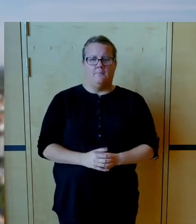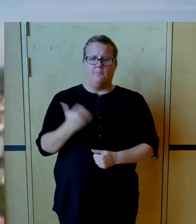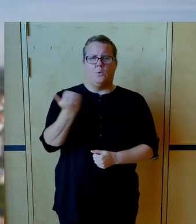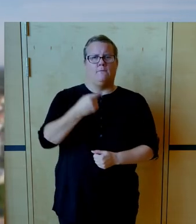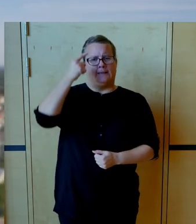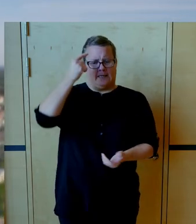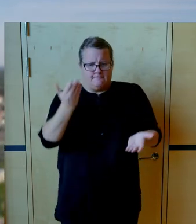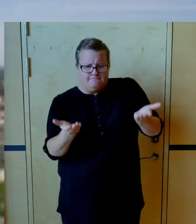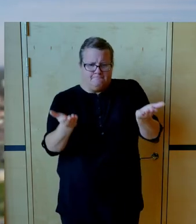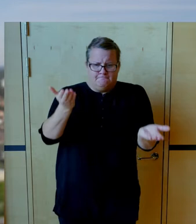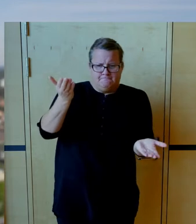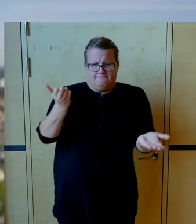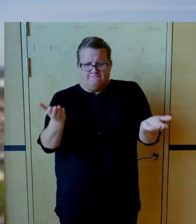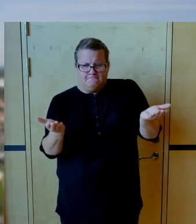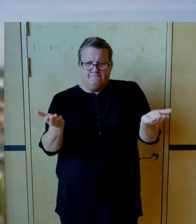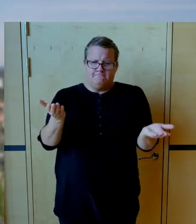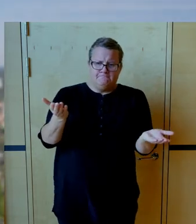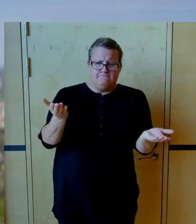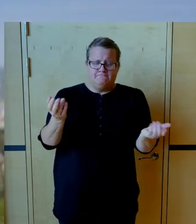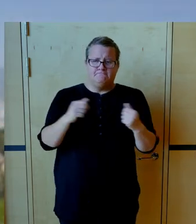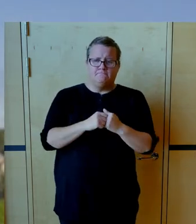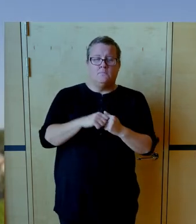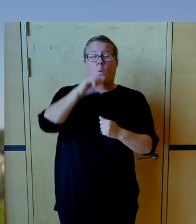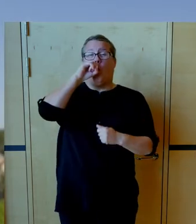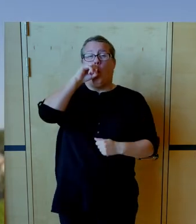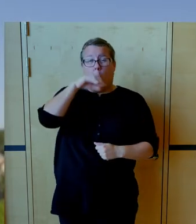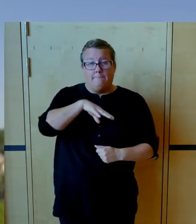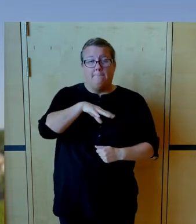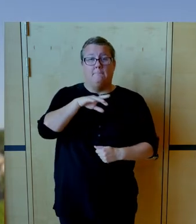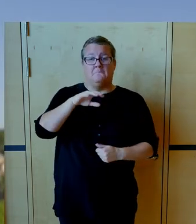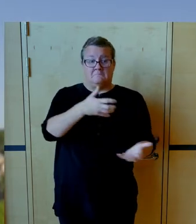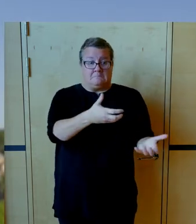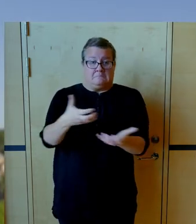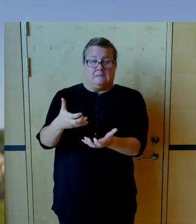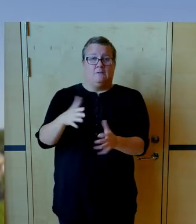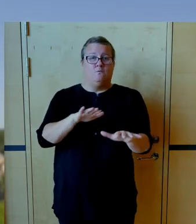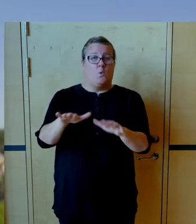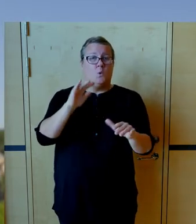Att havet Handewitt lägg det var för få Vårdmoms Åneplatsen